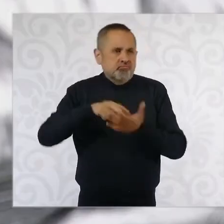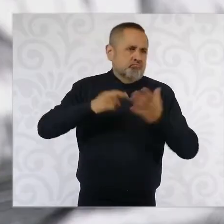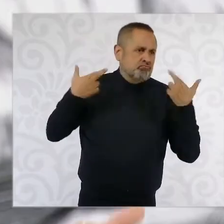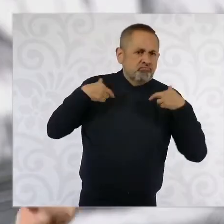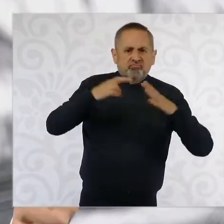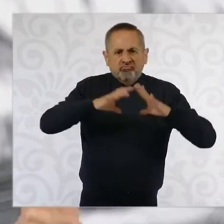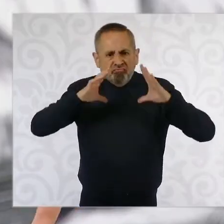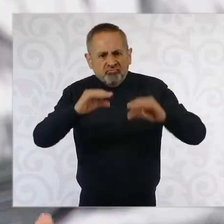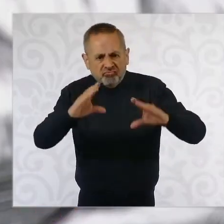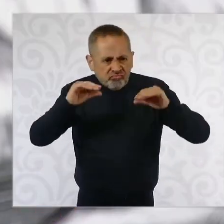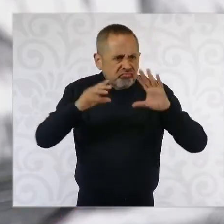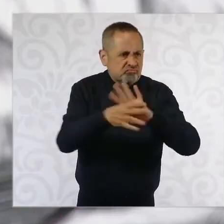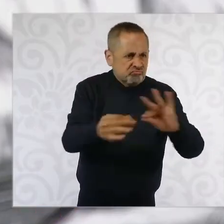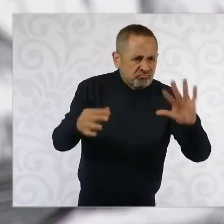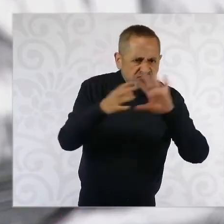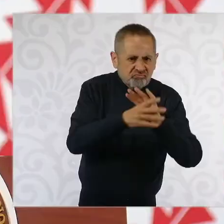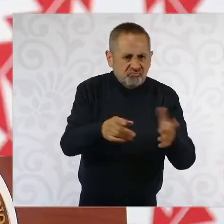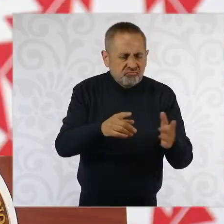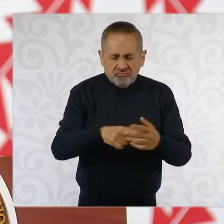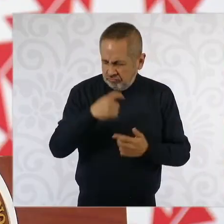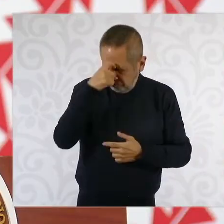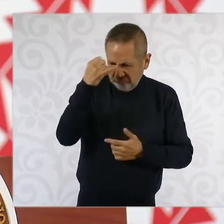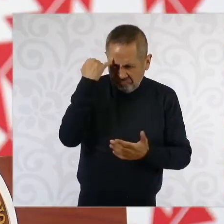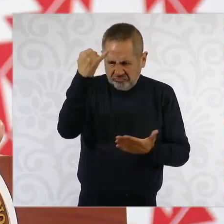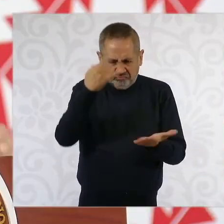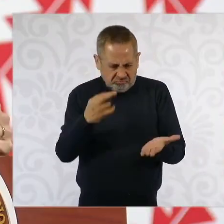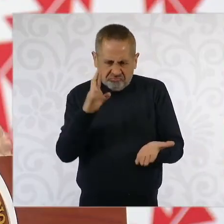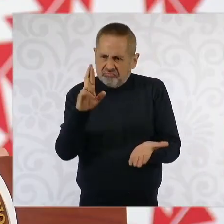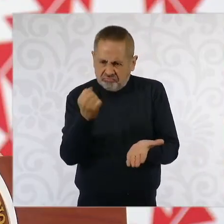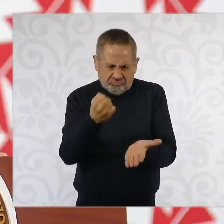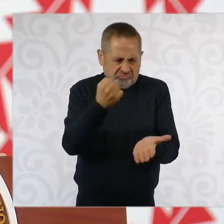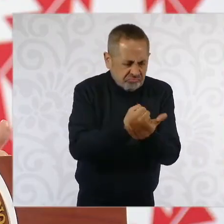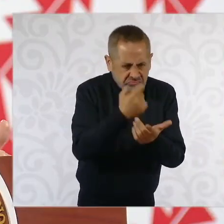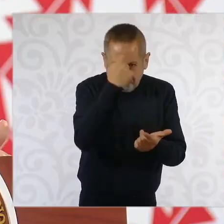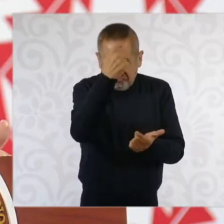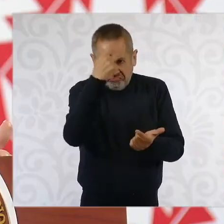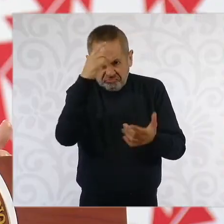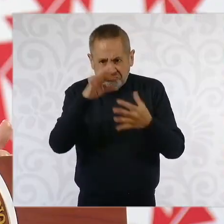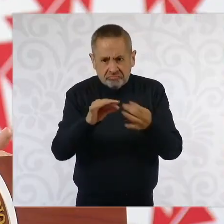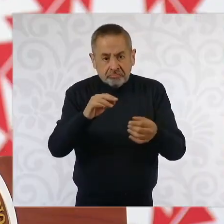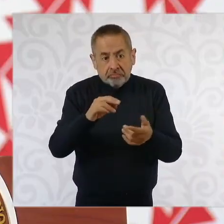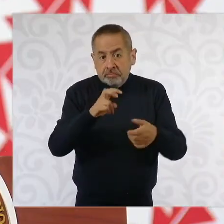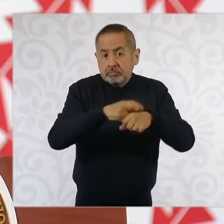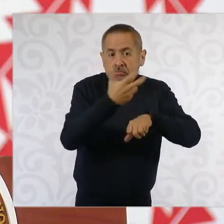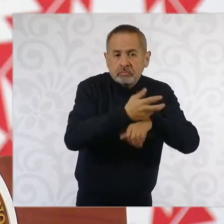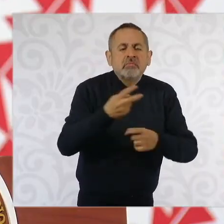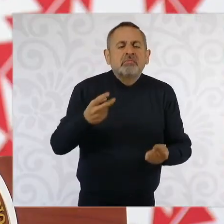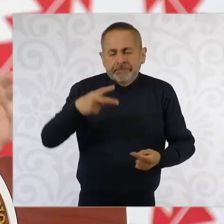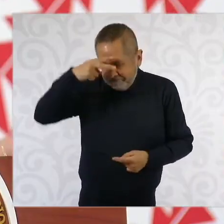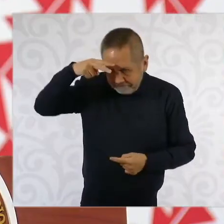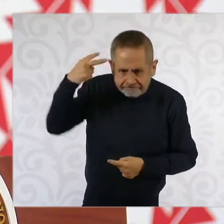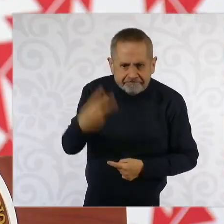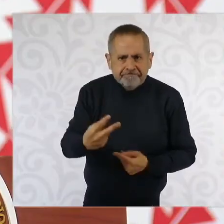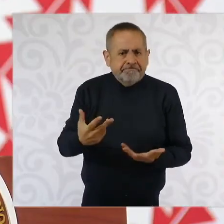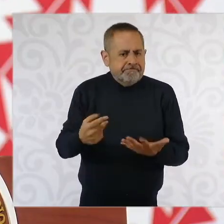producen patentes mexicanos y mexicanas en los Estados Unidos en los distintos ámbitos en donde